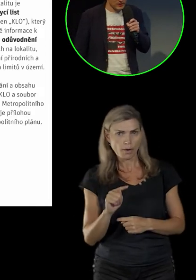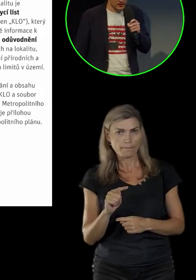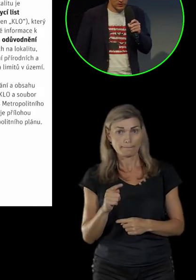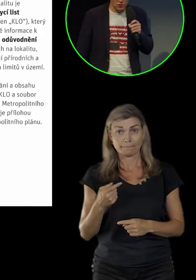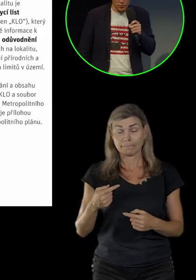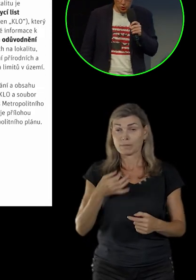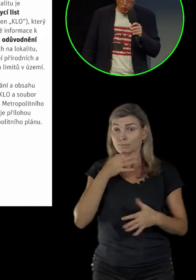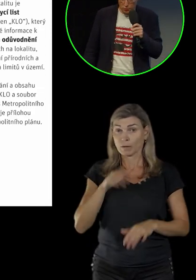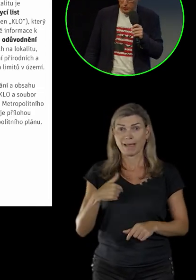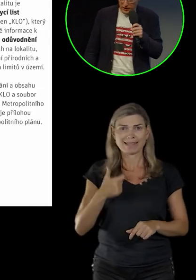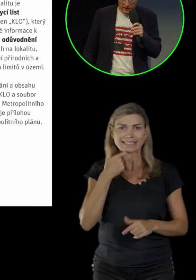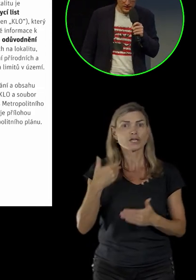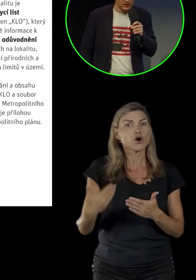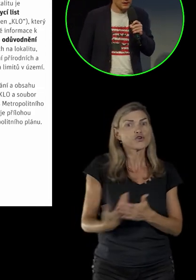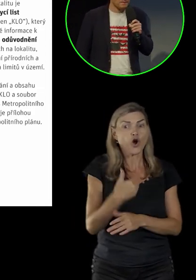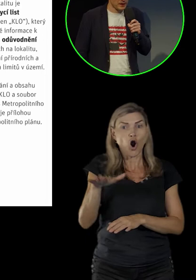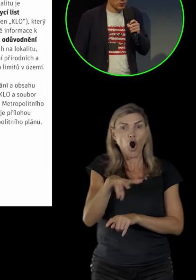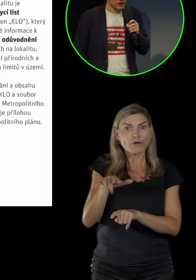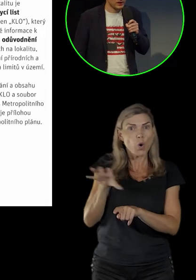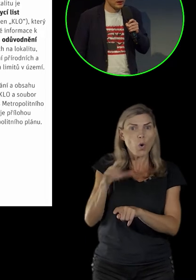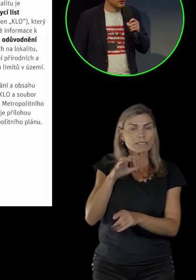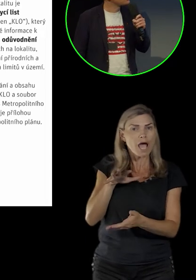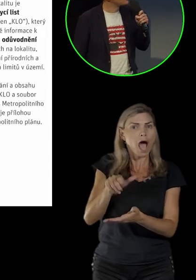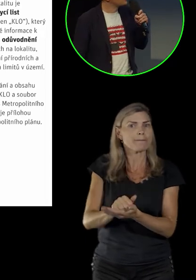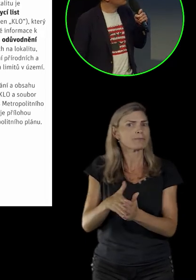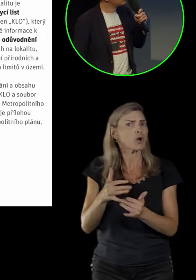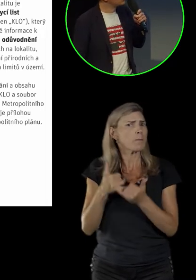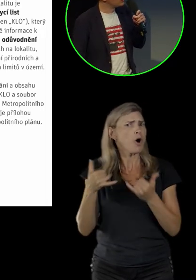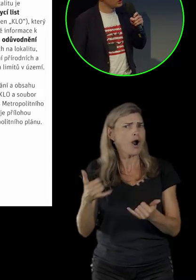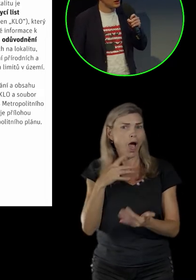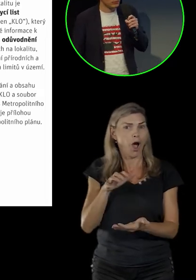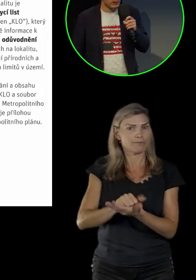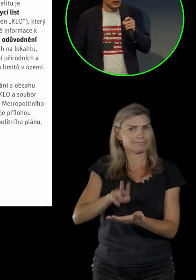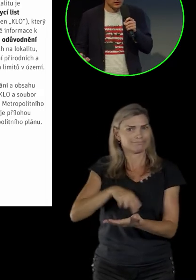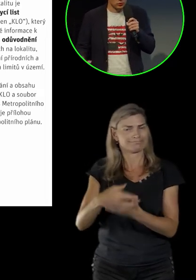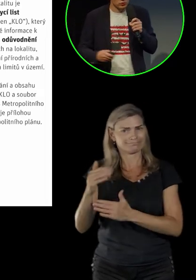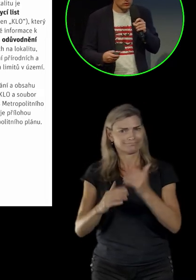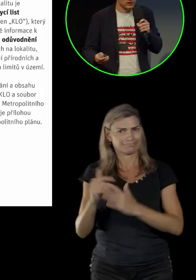vymezit novou plochu pro bydlení na poli, tak zcela nejdůležitější je momentálně posuzovat